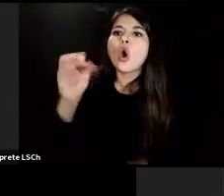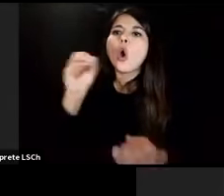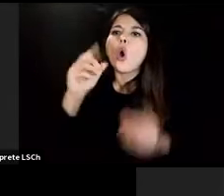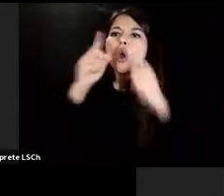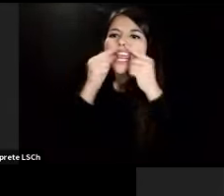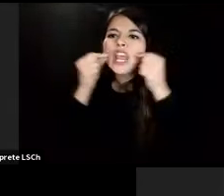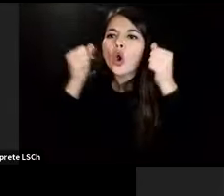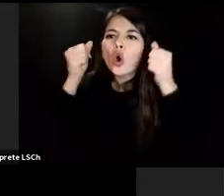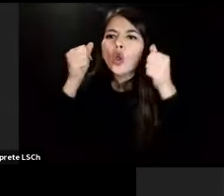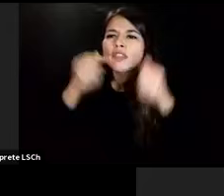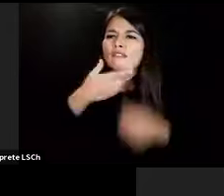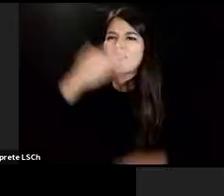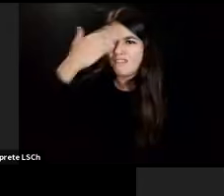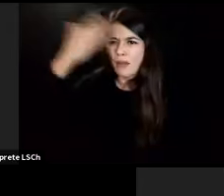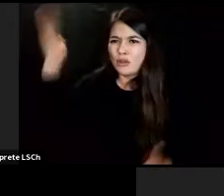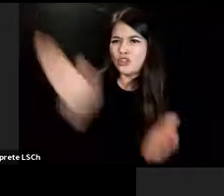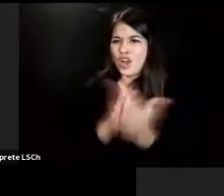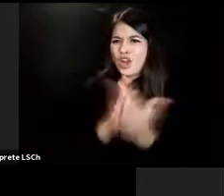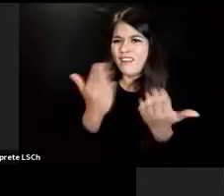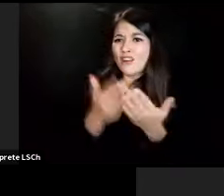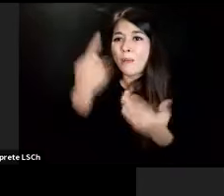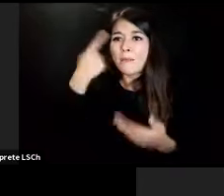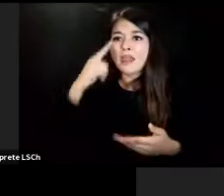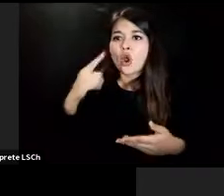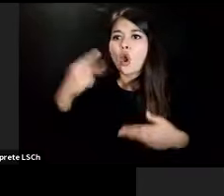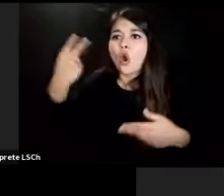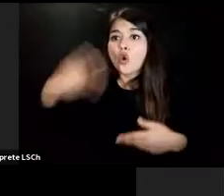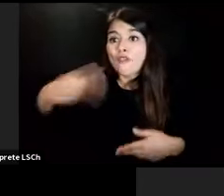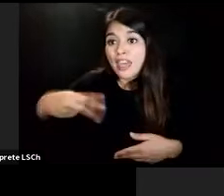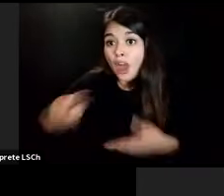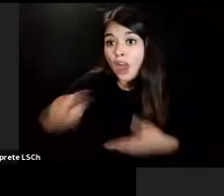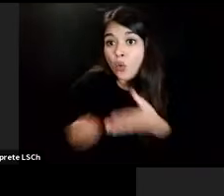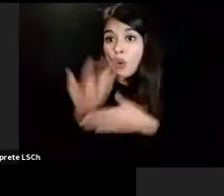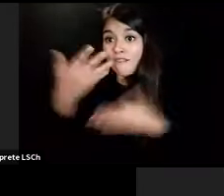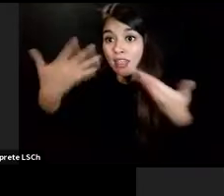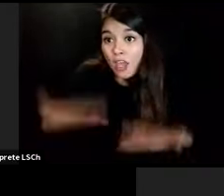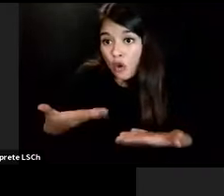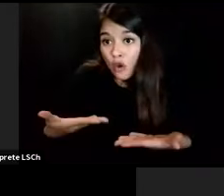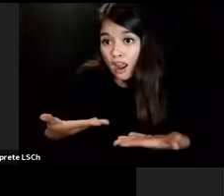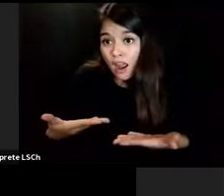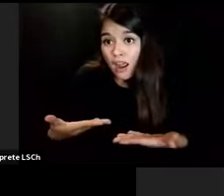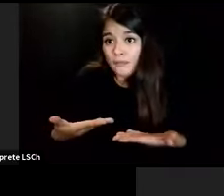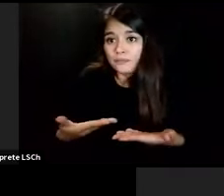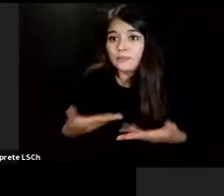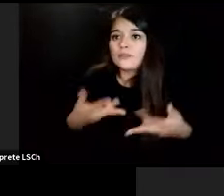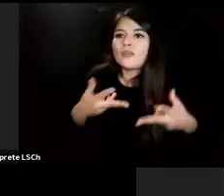difícil encontrar las novedades, o encontrar los libros que publican editoriales independientes en Chile o en